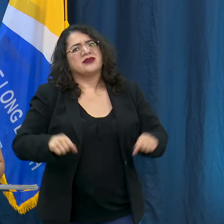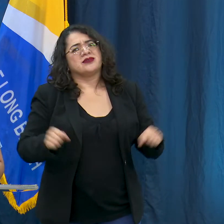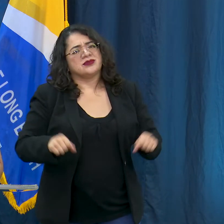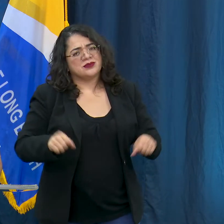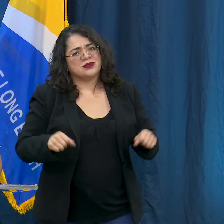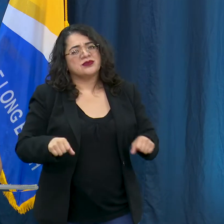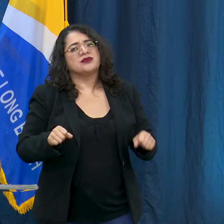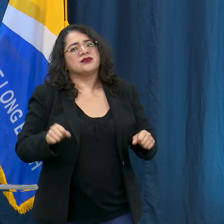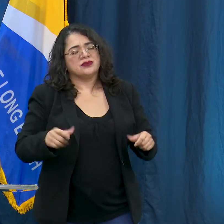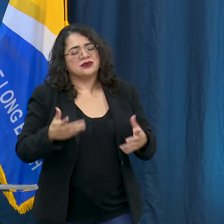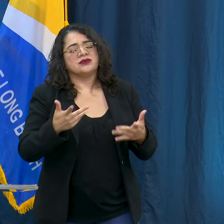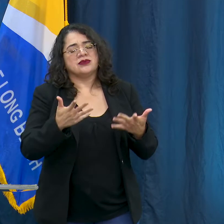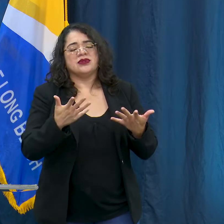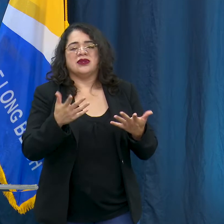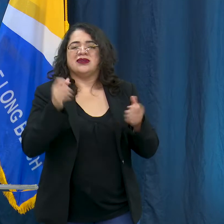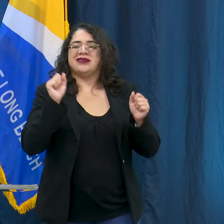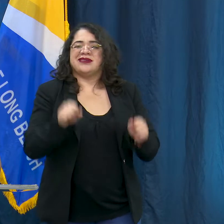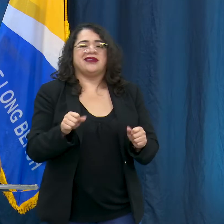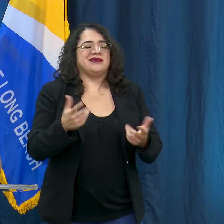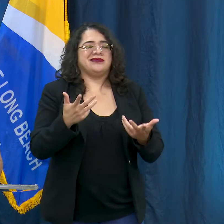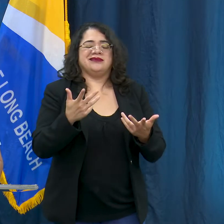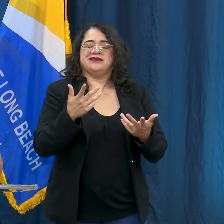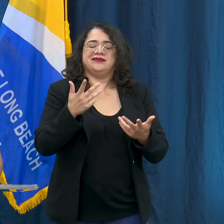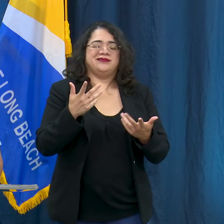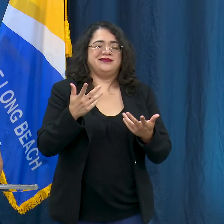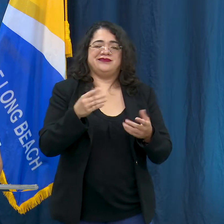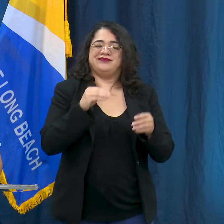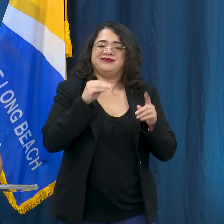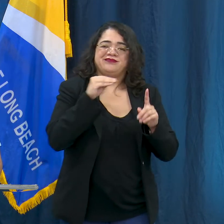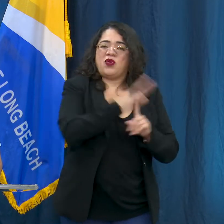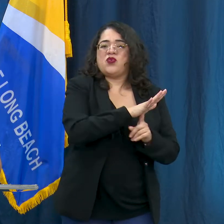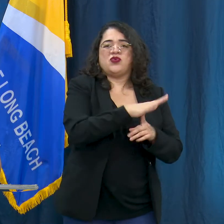familiars yamas today's k sunday mayor de toda via recommend ahmo's que las